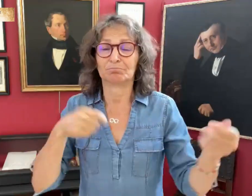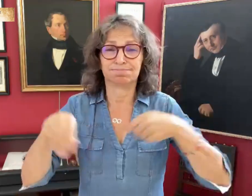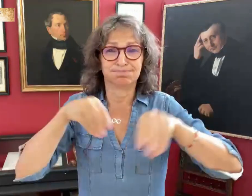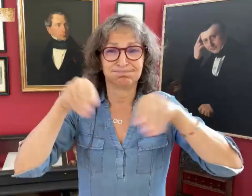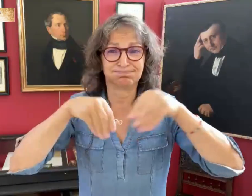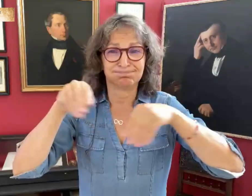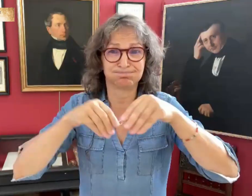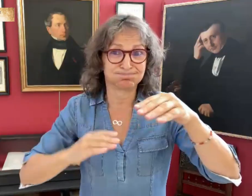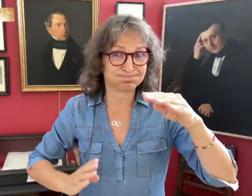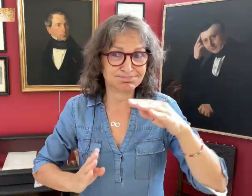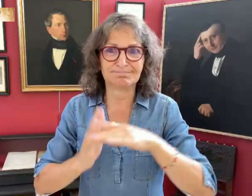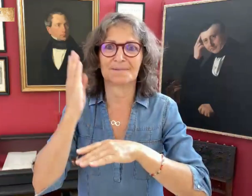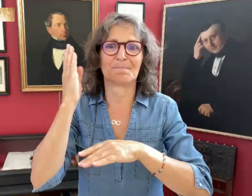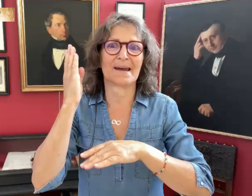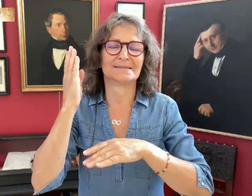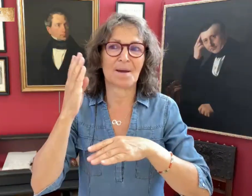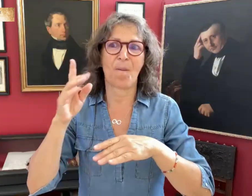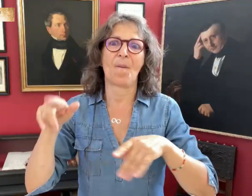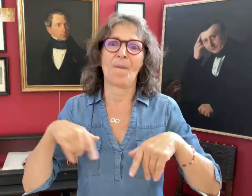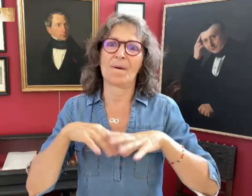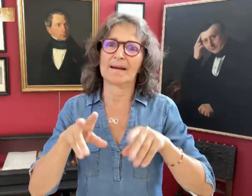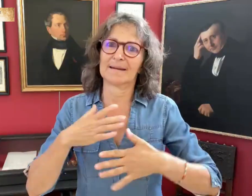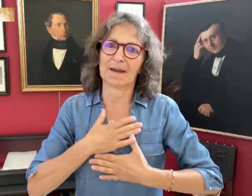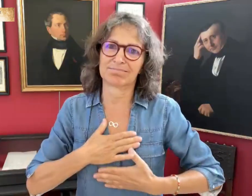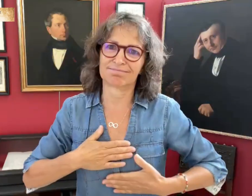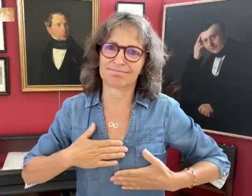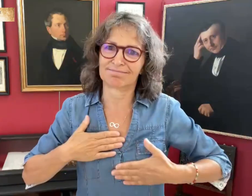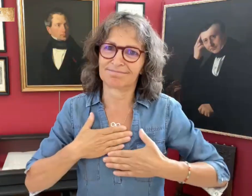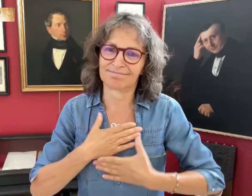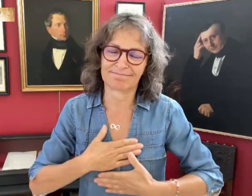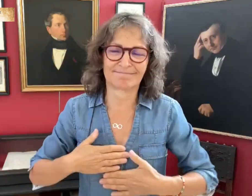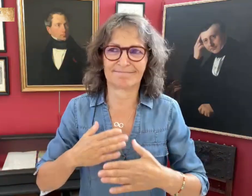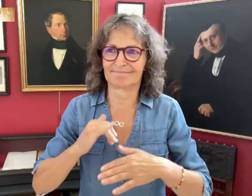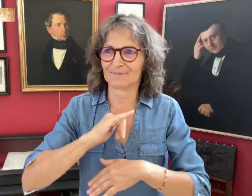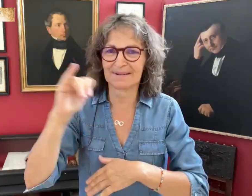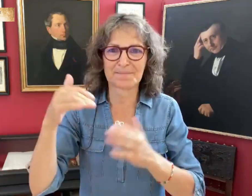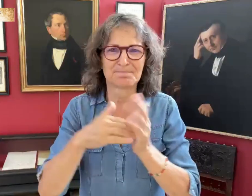Grâce à la souscription, le montant des dons a été dépassé L'équipe est très contente.